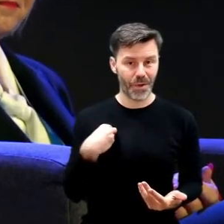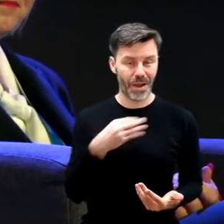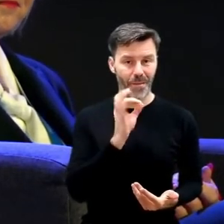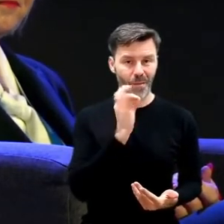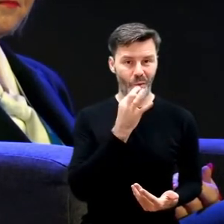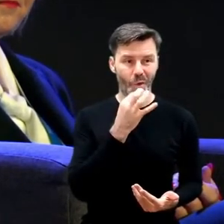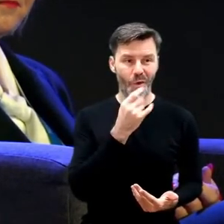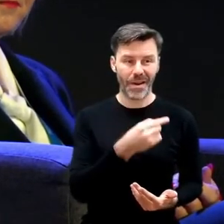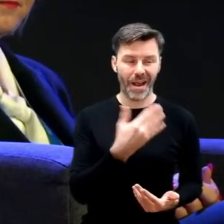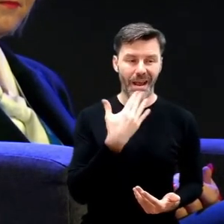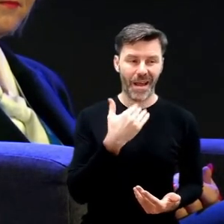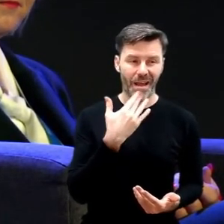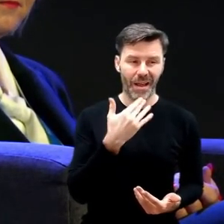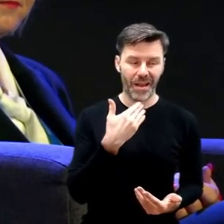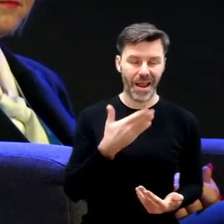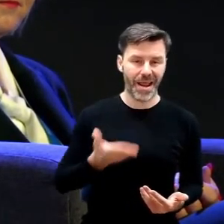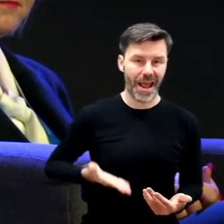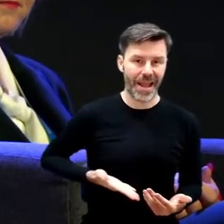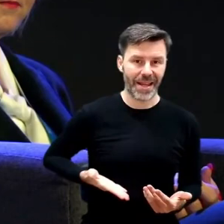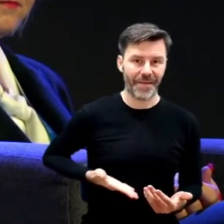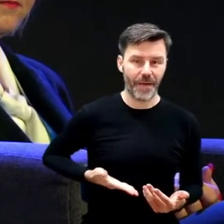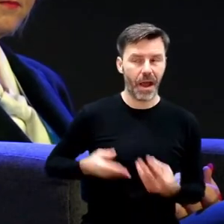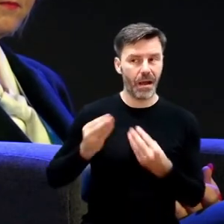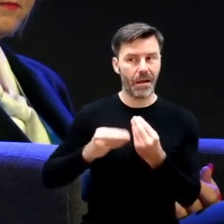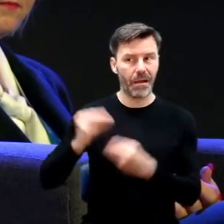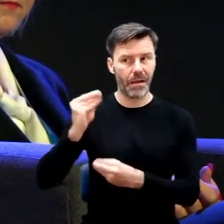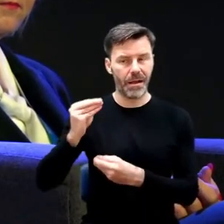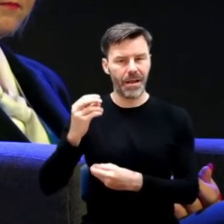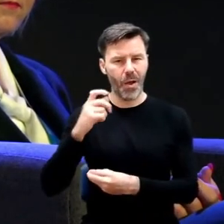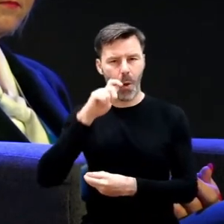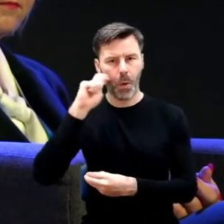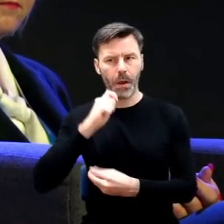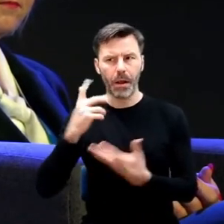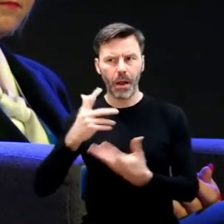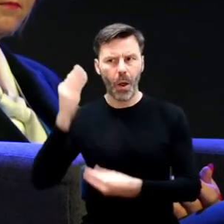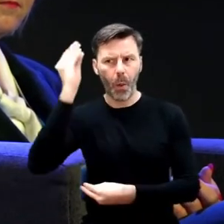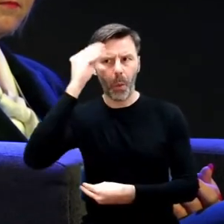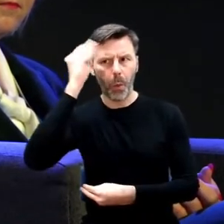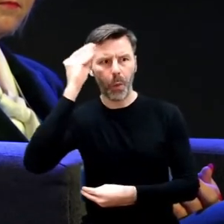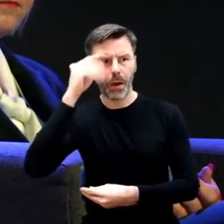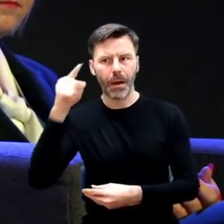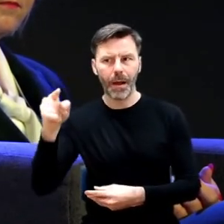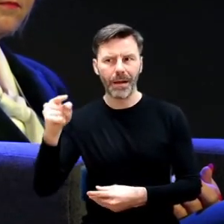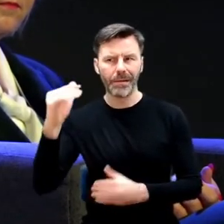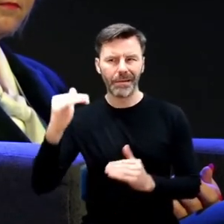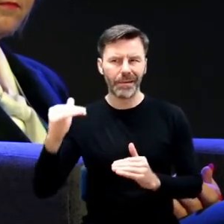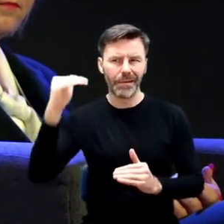I oni podnoszą też poziom tego nauczania i poziom zaangażowania naszej młodzieży.